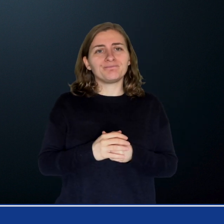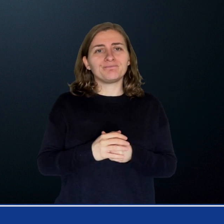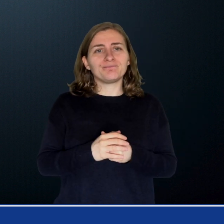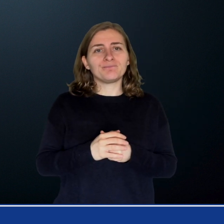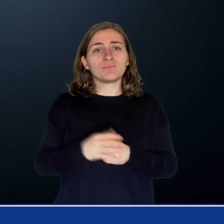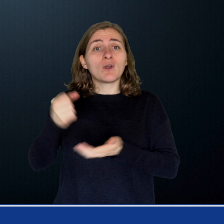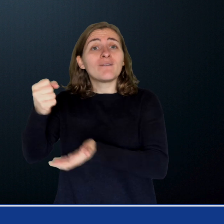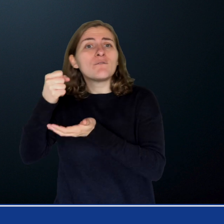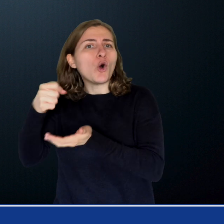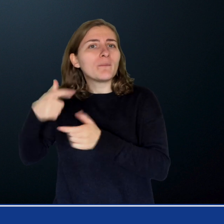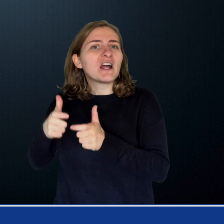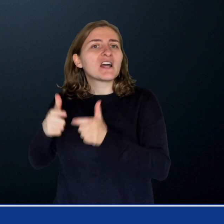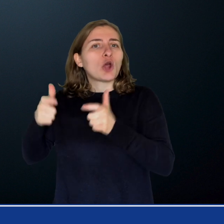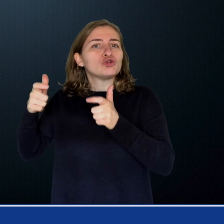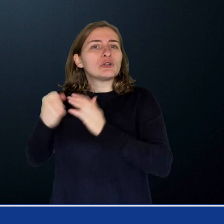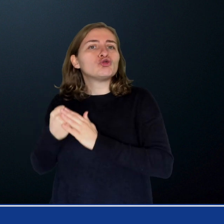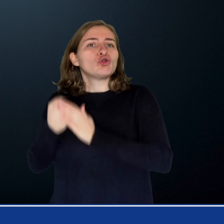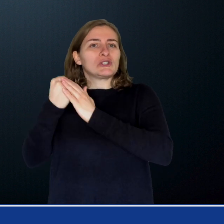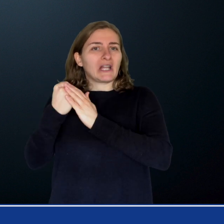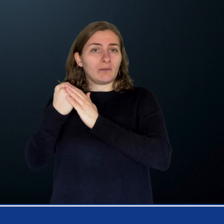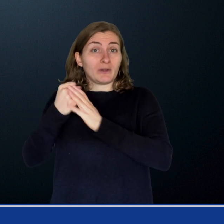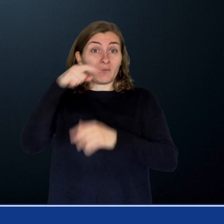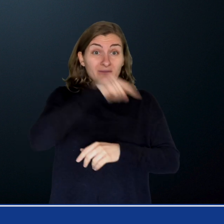ed il Fondo per la crescita sostenibile